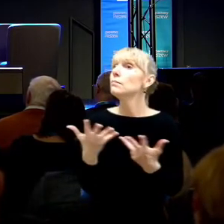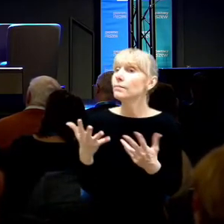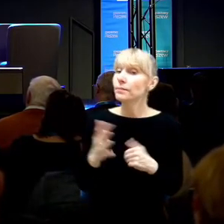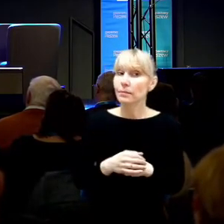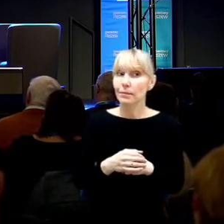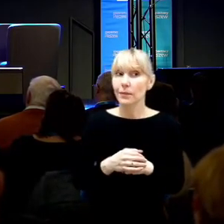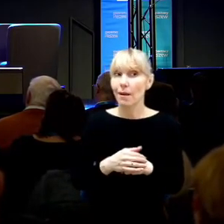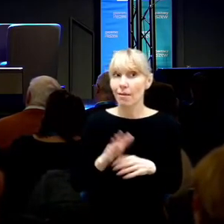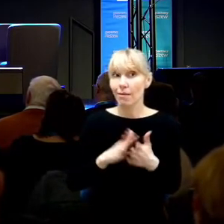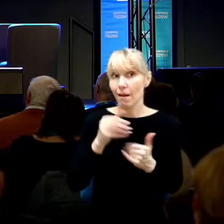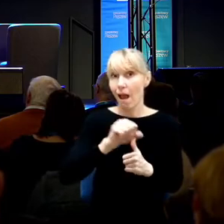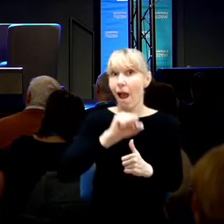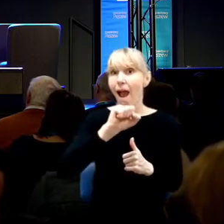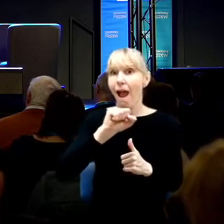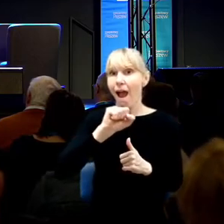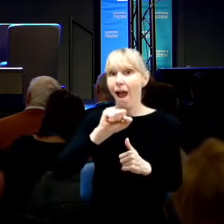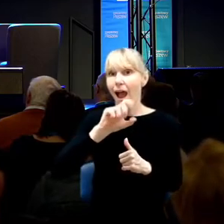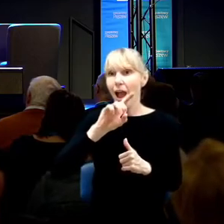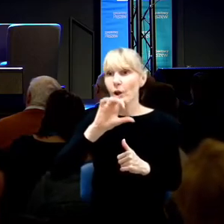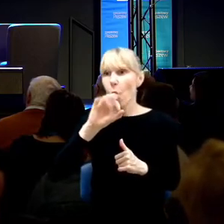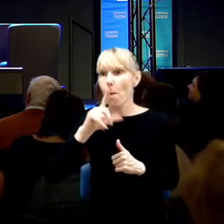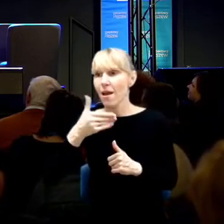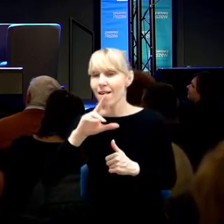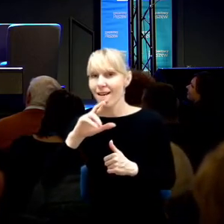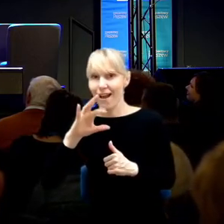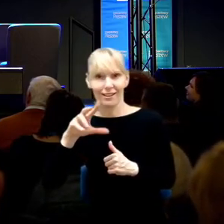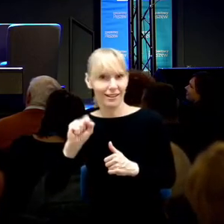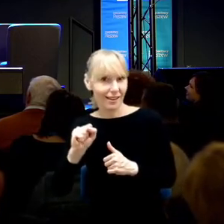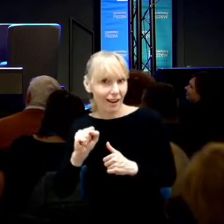Również gdzie? Kto w tej chwili przyciąga migrację,